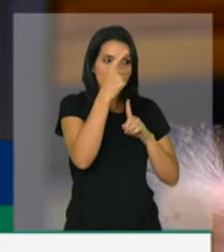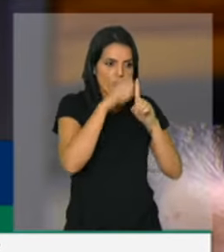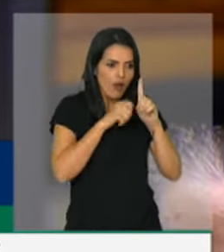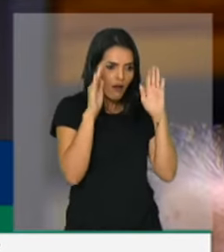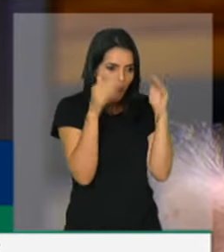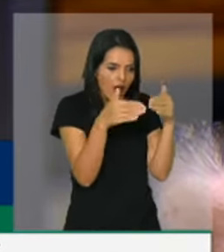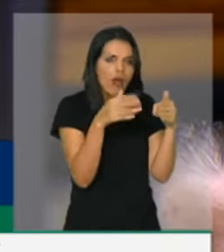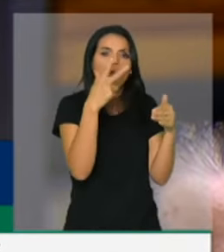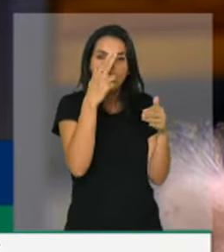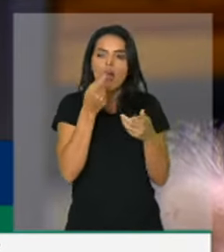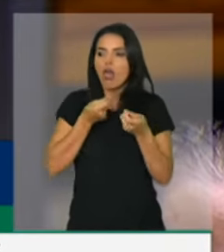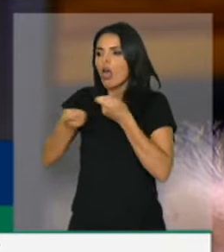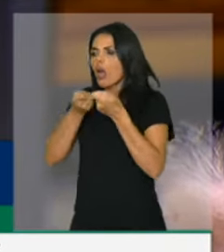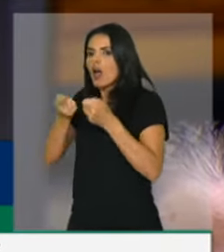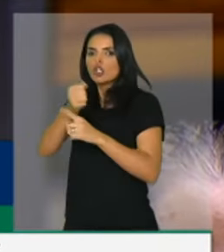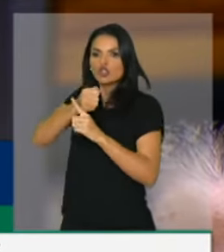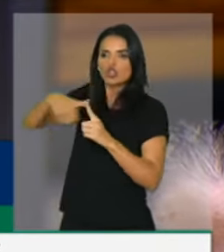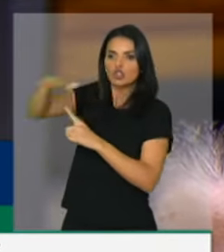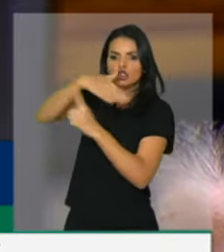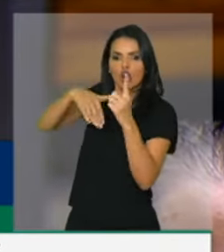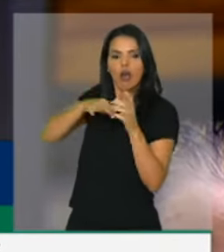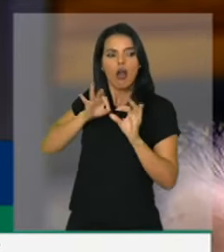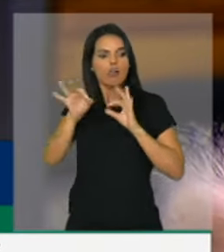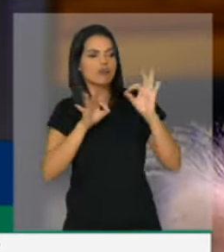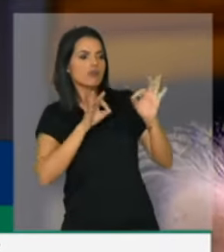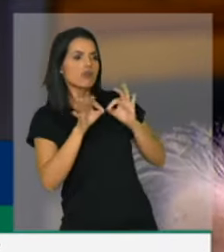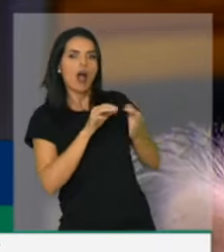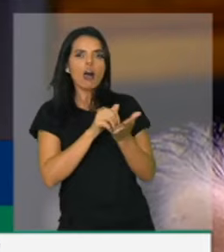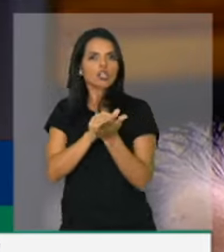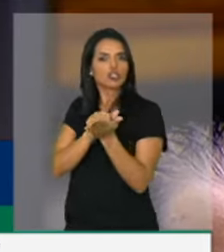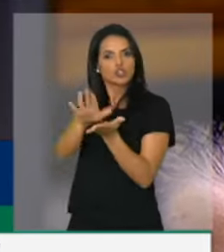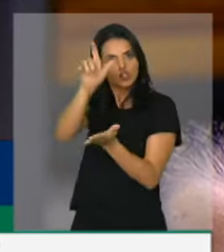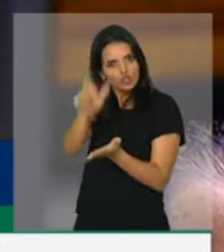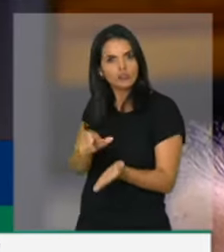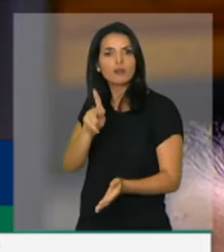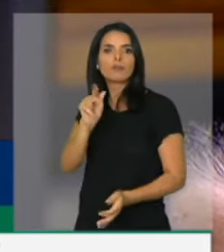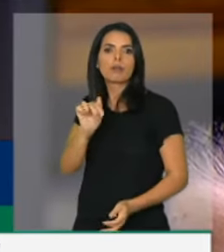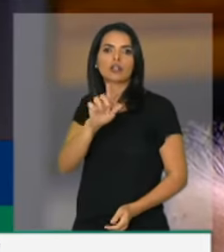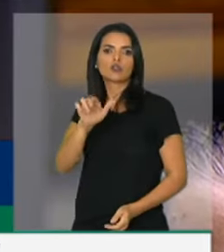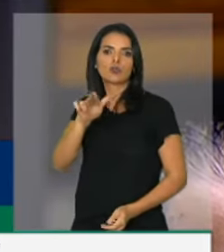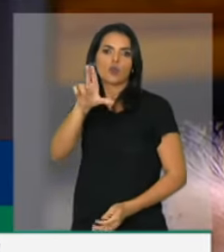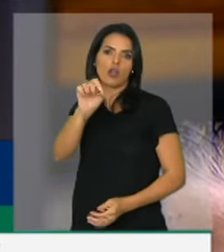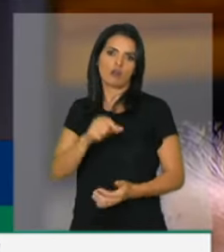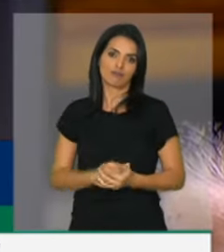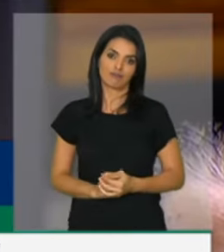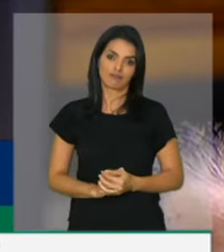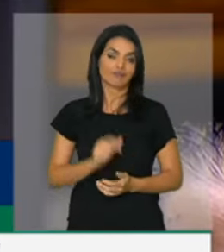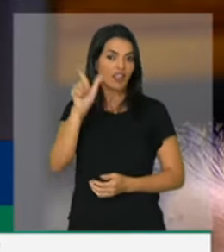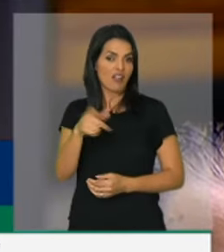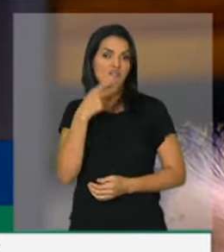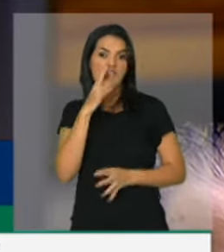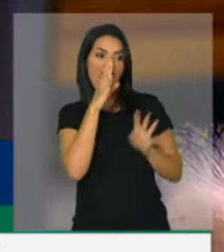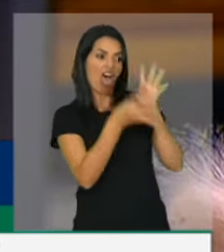DE ACUSAÇÃO DE POLÍTICOS PEDINDO DINHEIRO OU "PIXULECO", ELE TEM QUE ESPECIFICAR SE SÃO PREFEITOS,